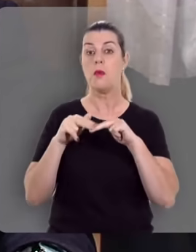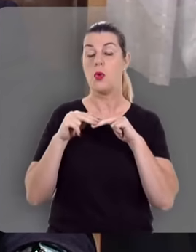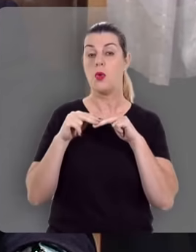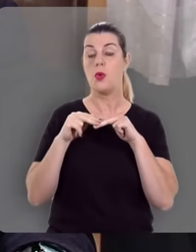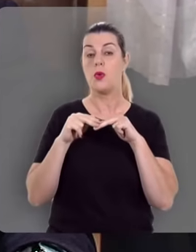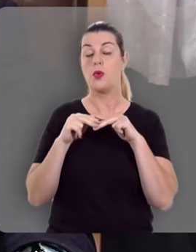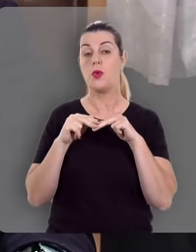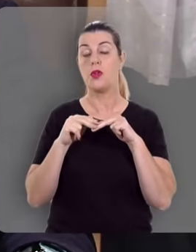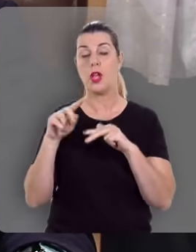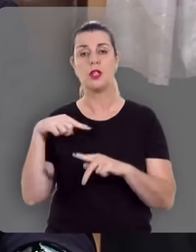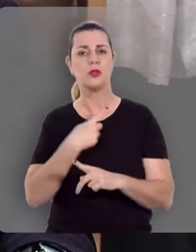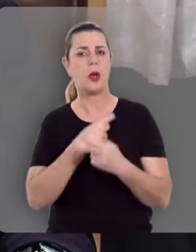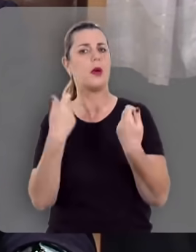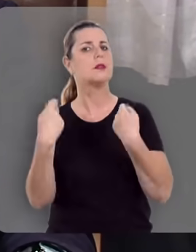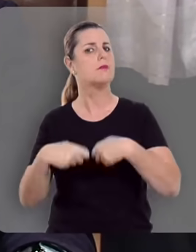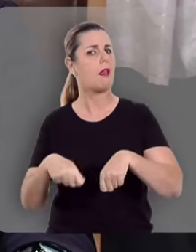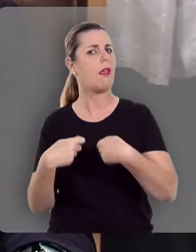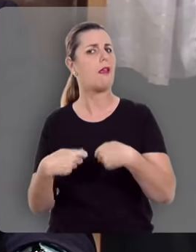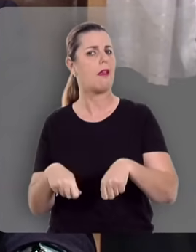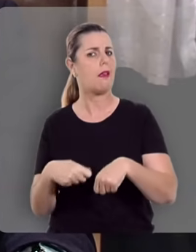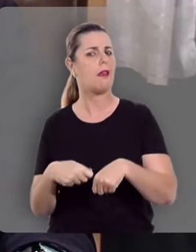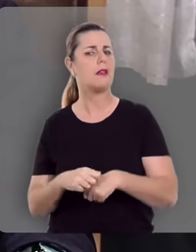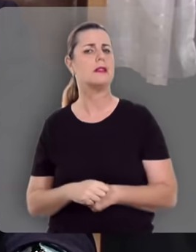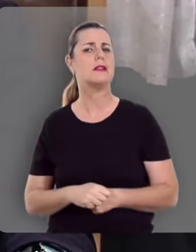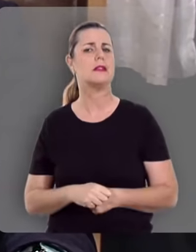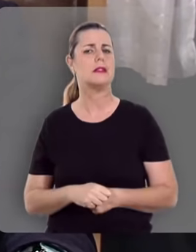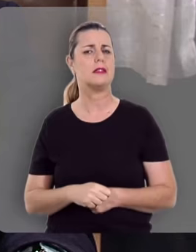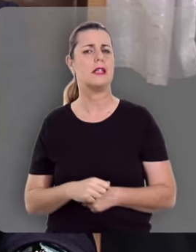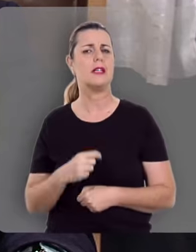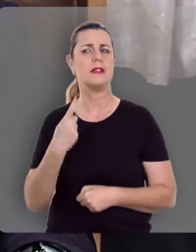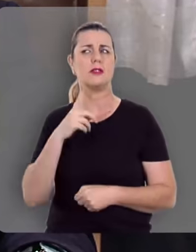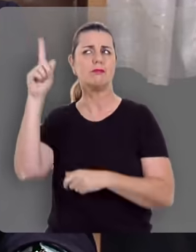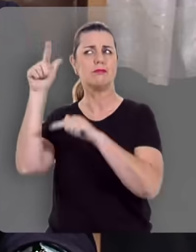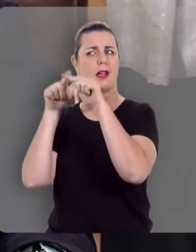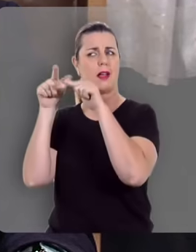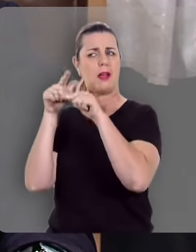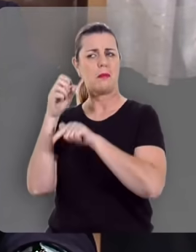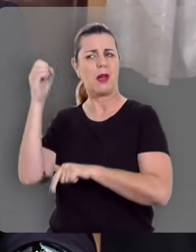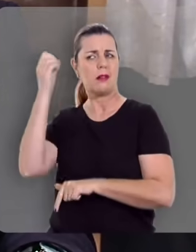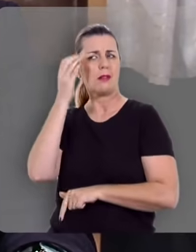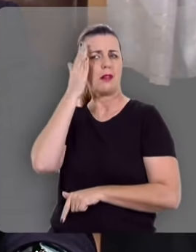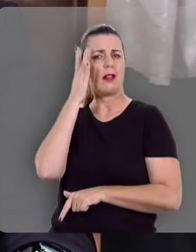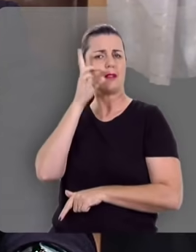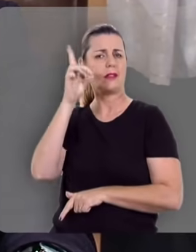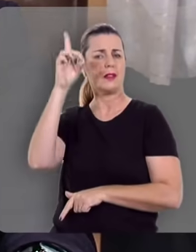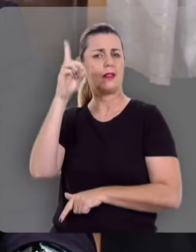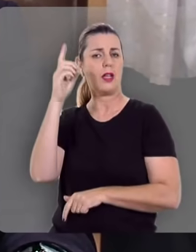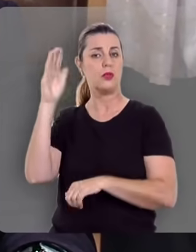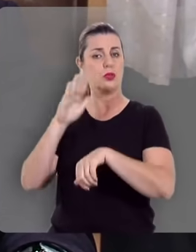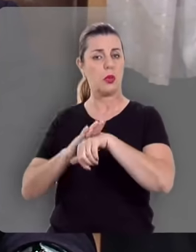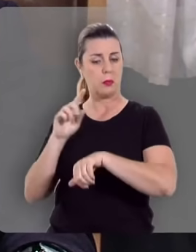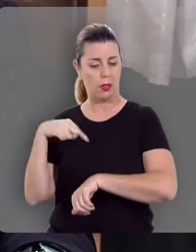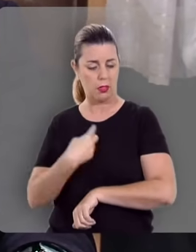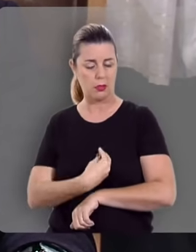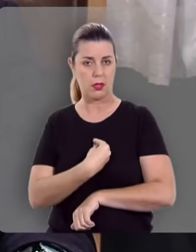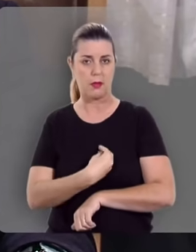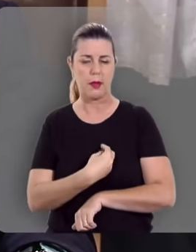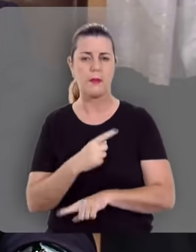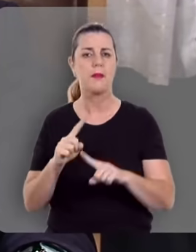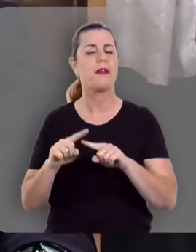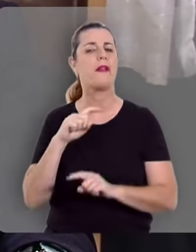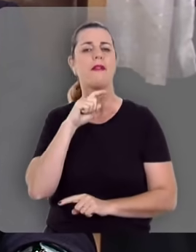que nós precisamos dessa ação Graciosa de Deus a nosso favor porque nenhum de nós por nós mesmos